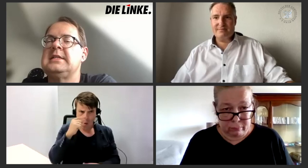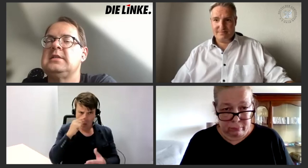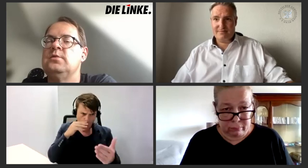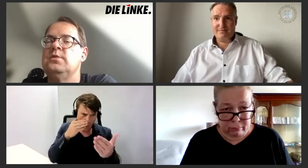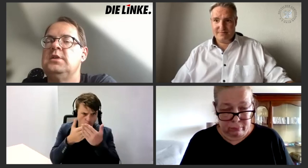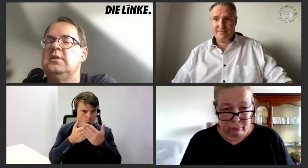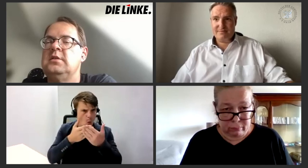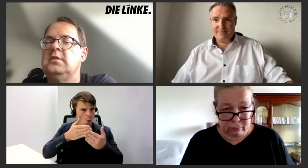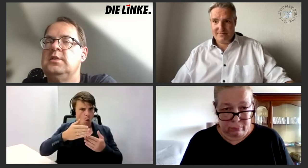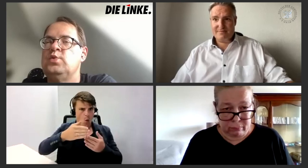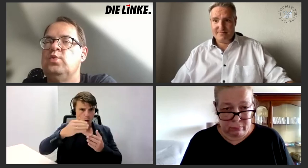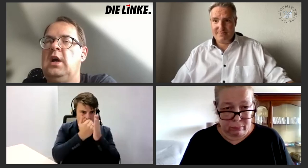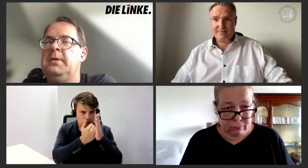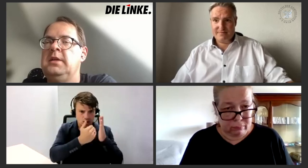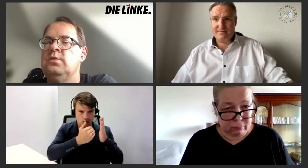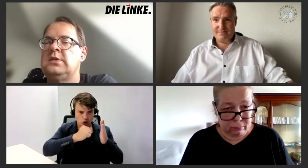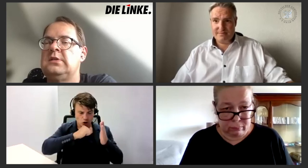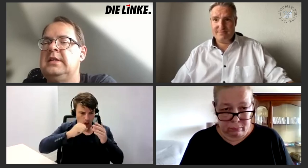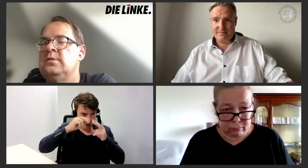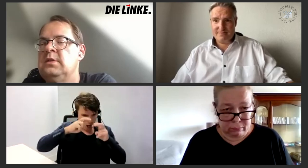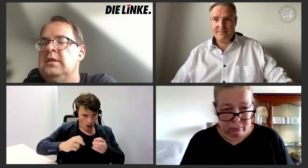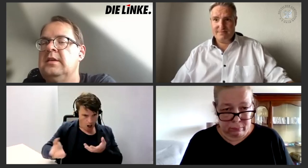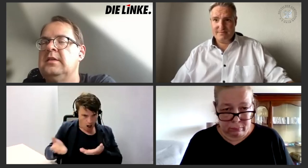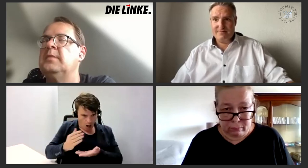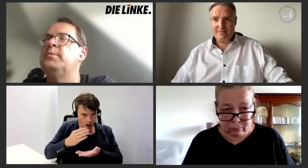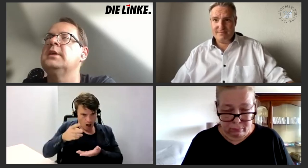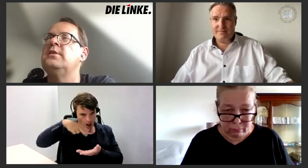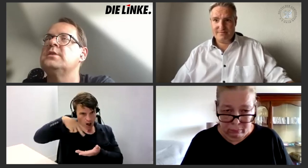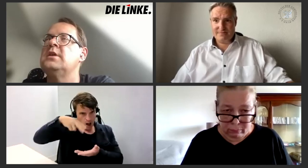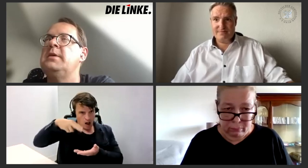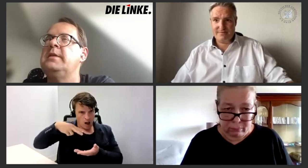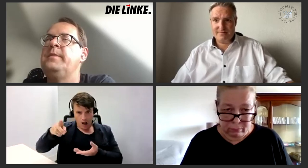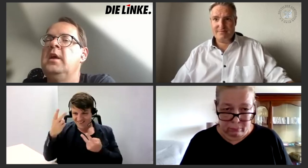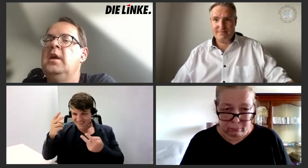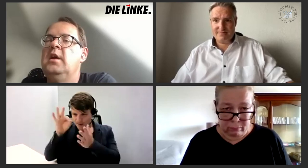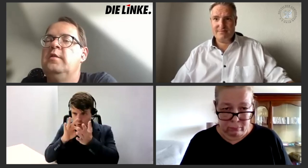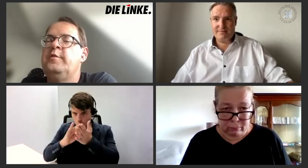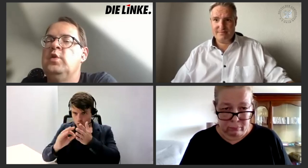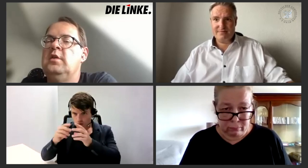Zeit sehr umfangreiche Gesetze durchzuarbeiten, durchzulesen und dann die Knackpunkte herauszuarbeiten.